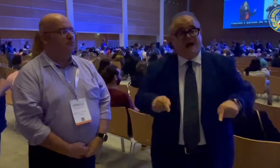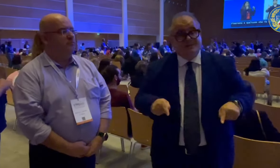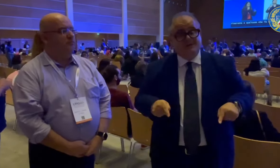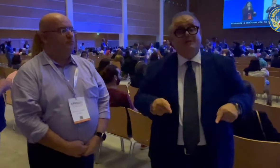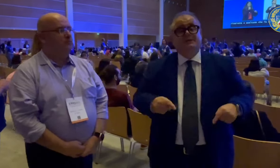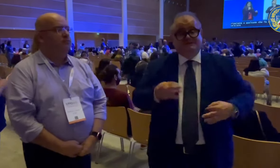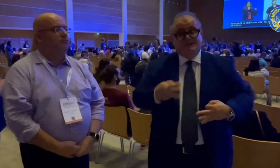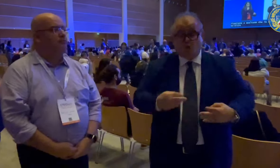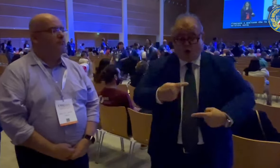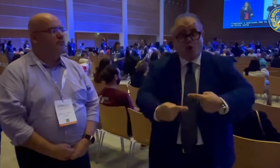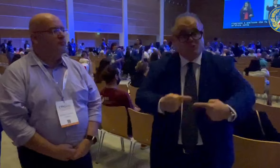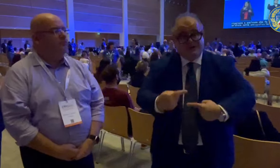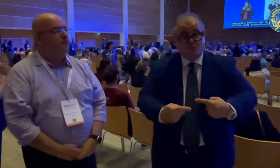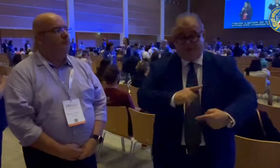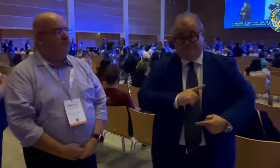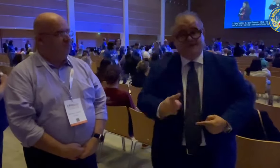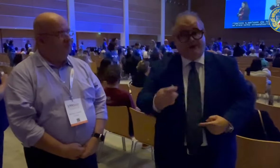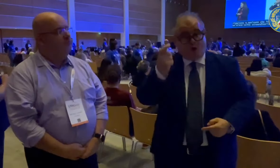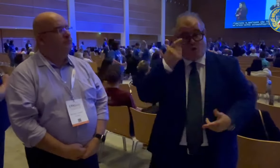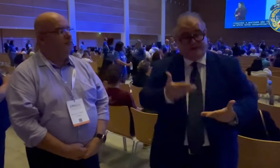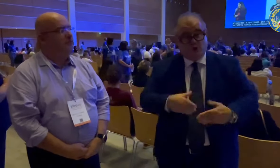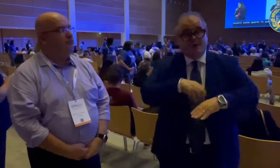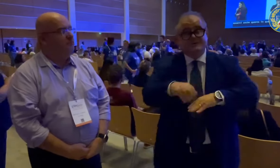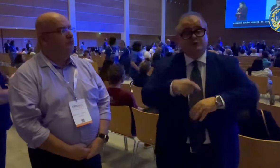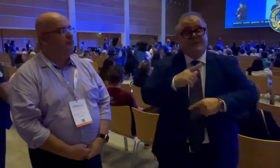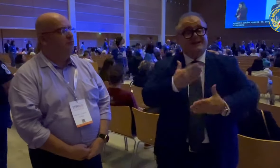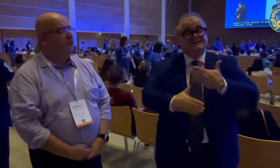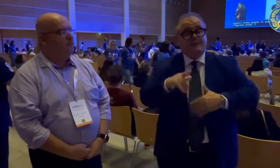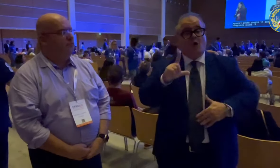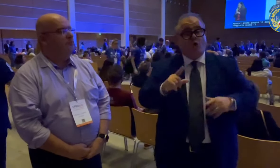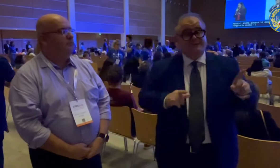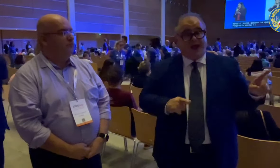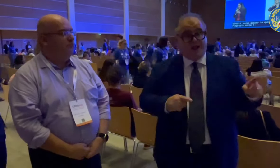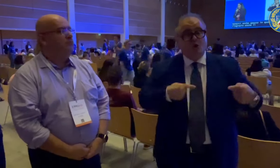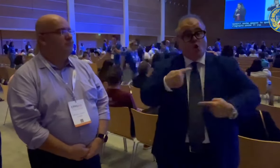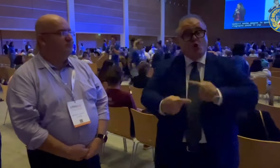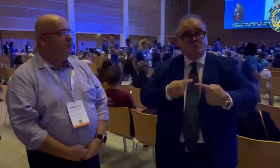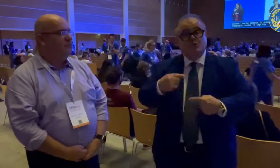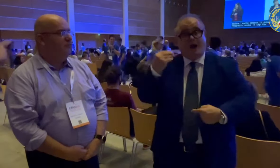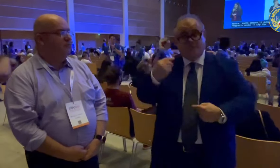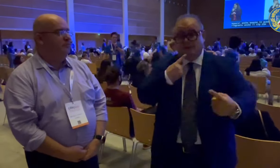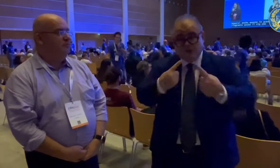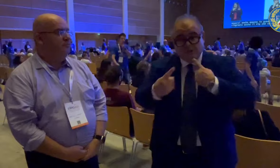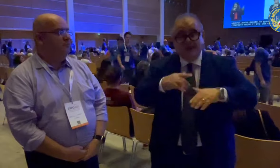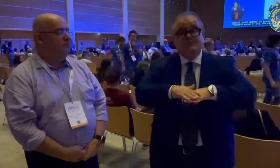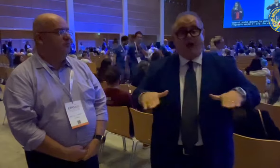siano accessibili mediante la sottotitolazione e la presenza degli interpreti LIS. Si tratta di accessibilità universale, per tutti.